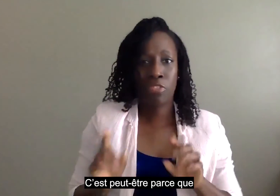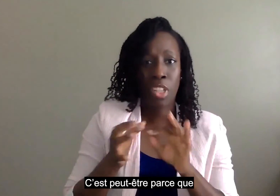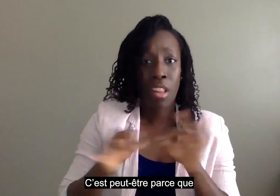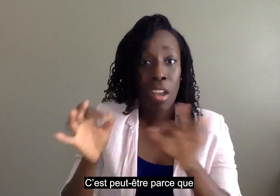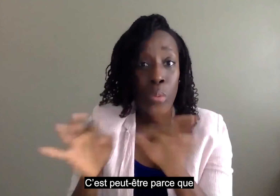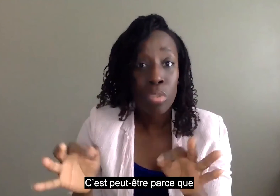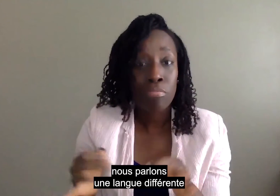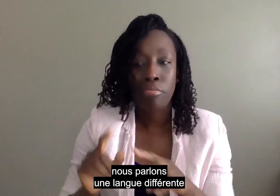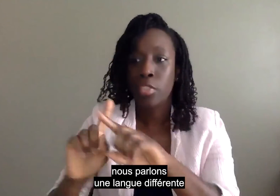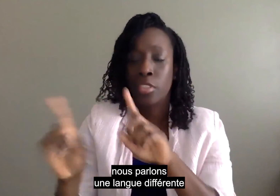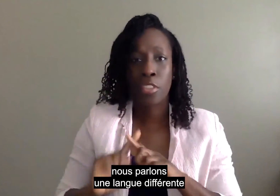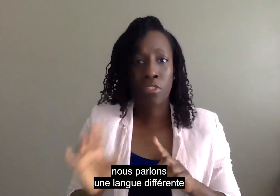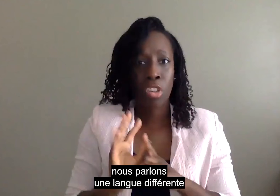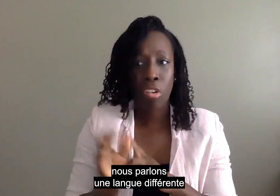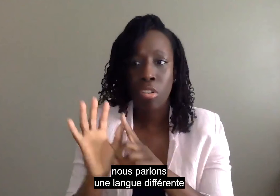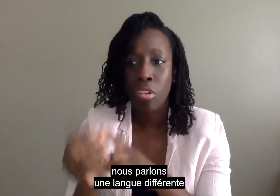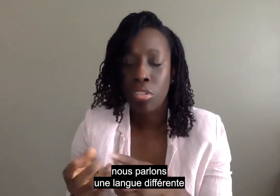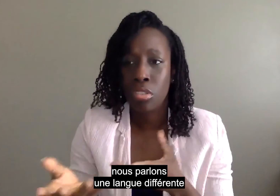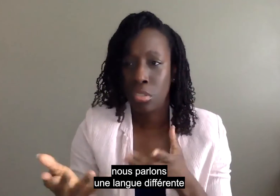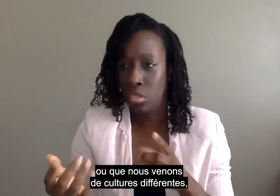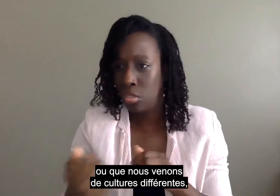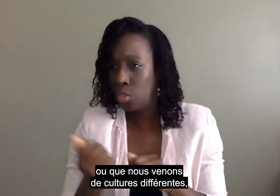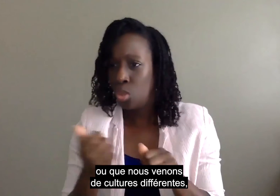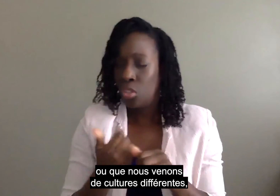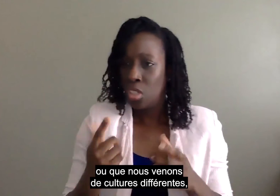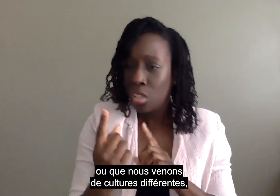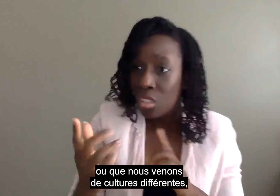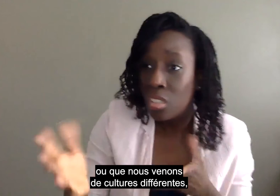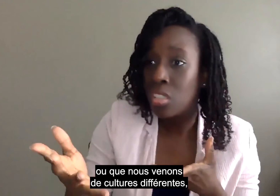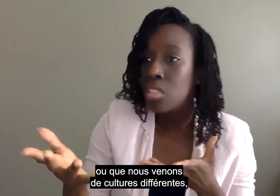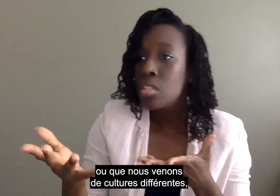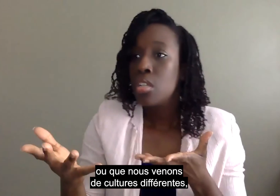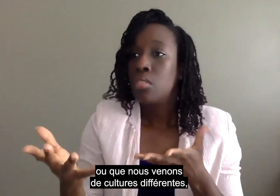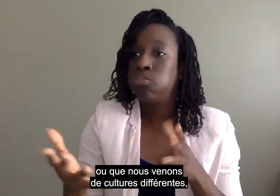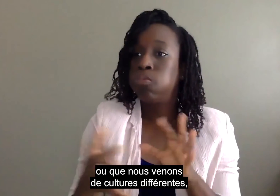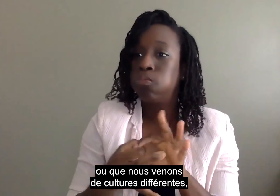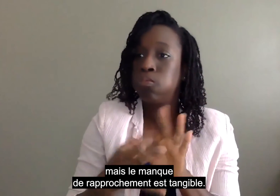je sens que je devrais simplement aller m’isoler dans une salle et laisser cette troisième personne